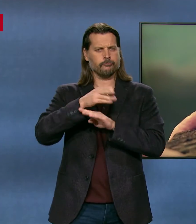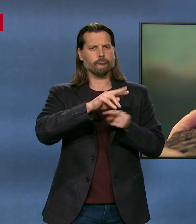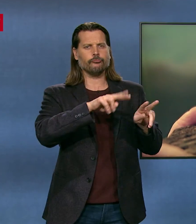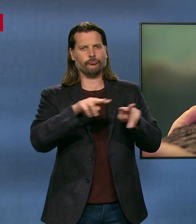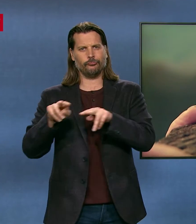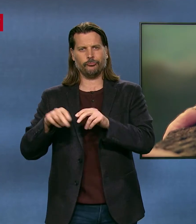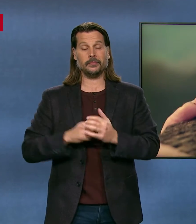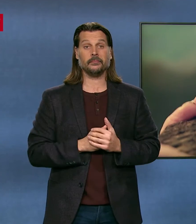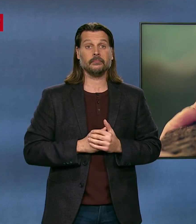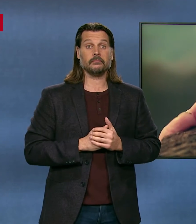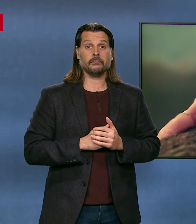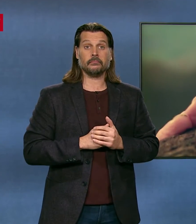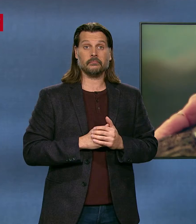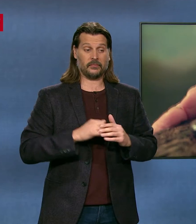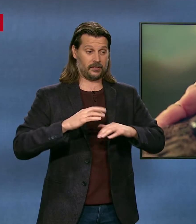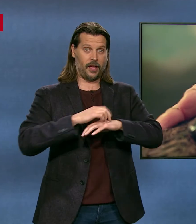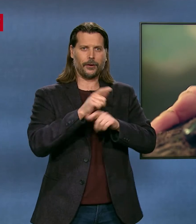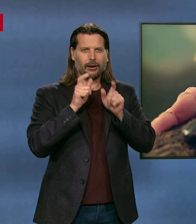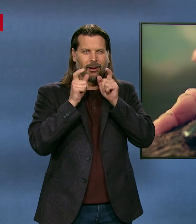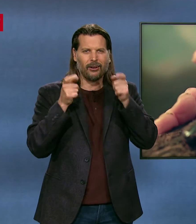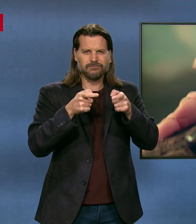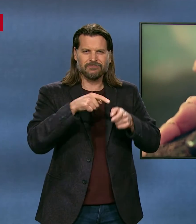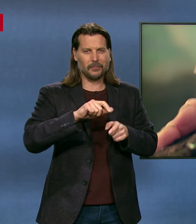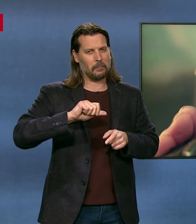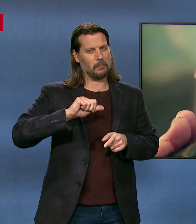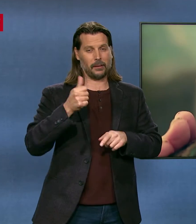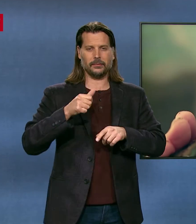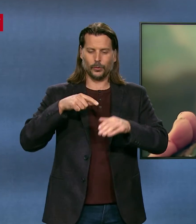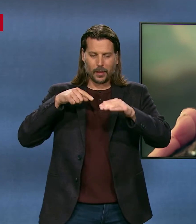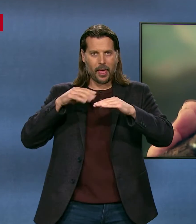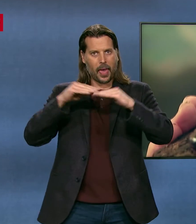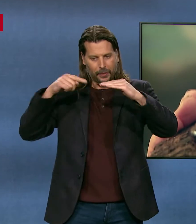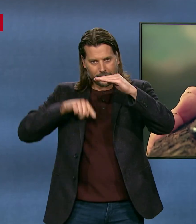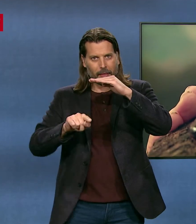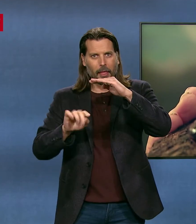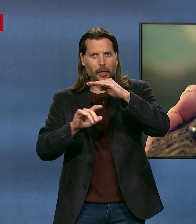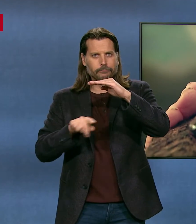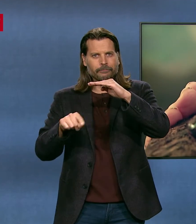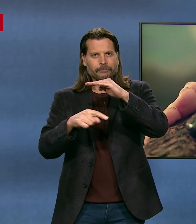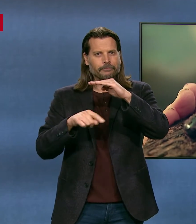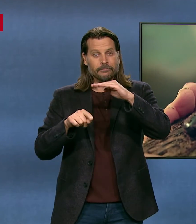Hirschkäfer verbringen die meiste Zeit ihres Lebens unter der Erde. Ans Tageslicht kommen sie nur,